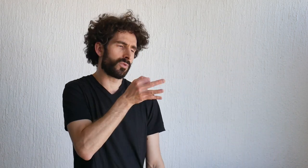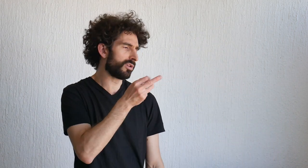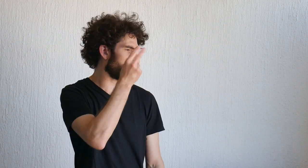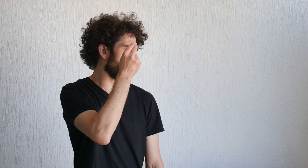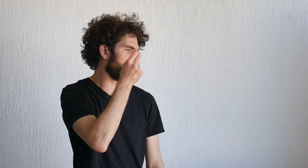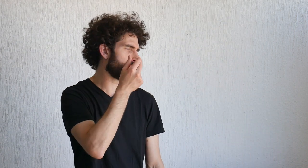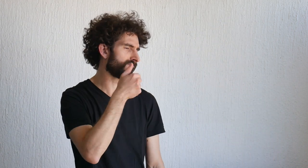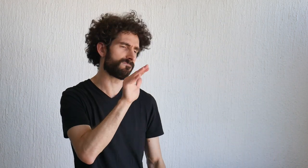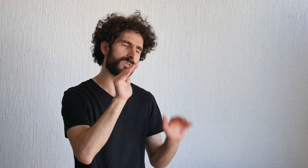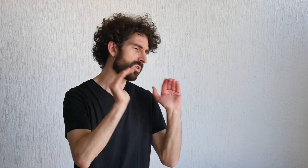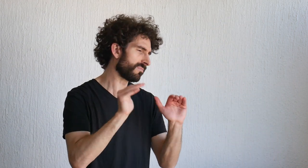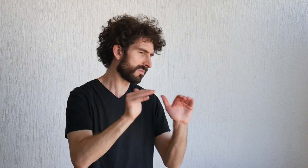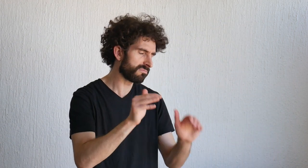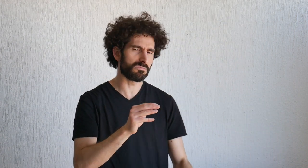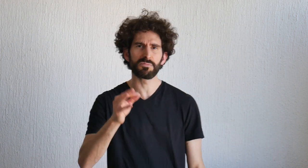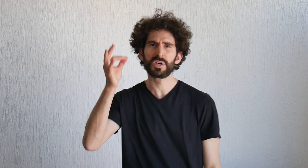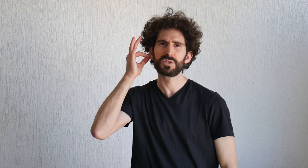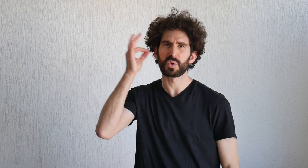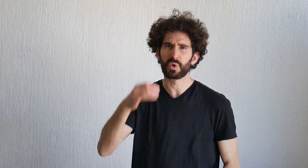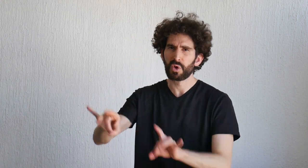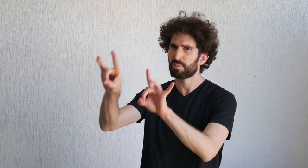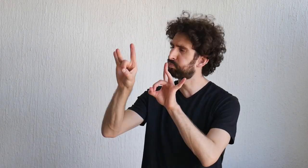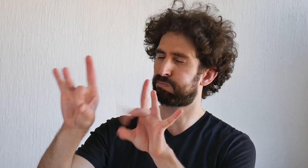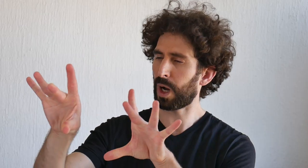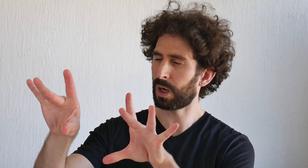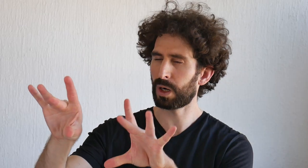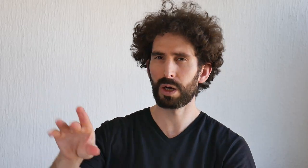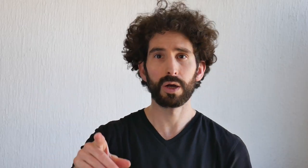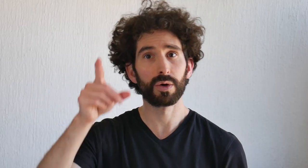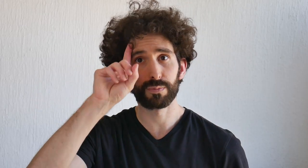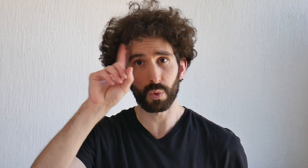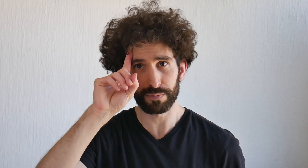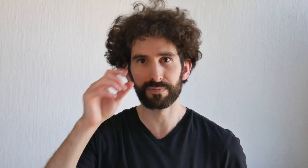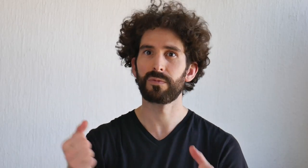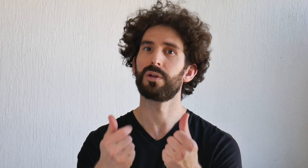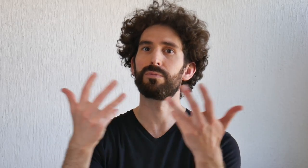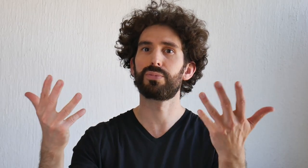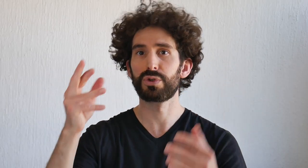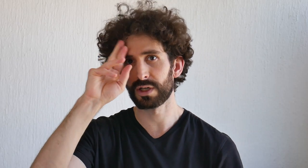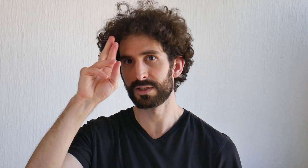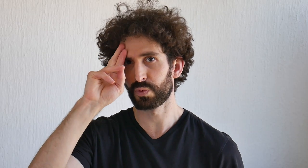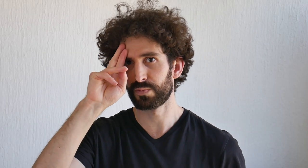Oui, je comprends mais quand même je refuse le son. Pourquoi ? Pour plusieurs raisons.